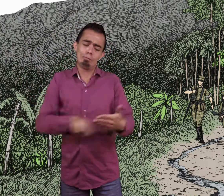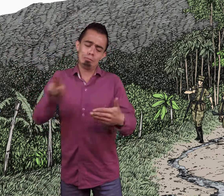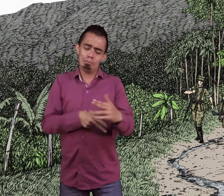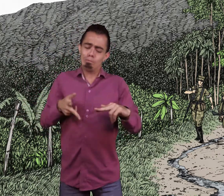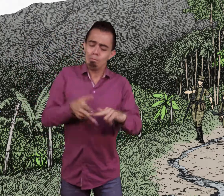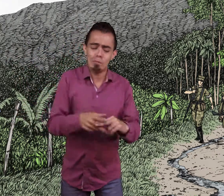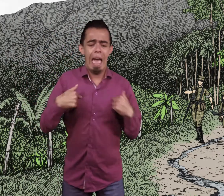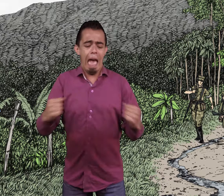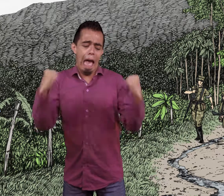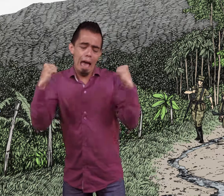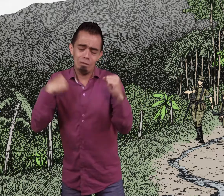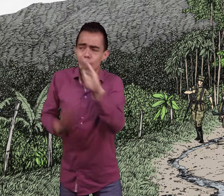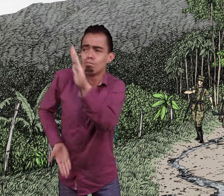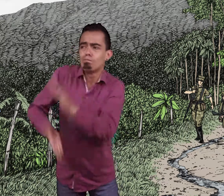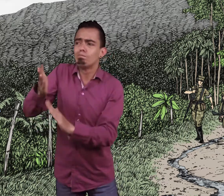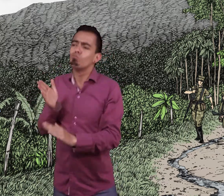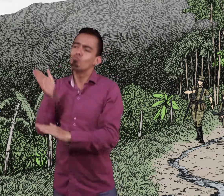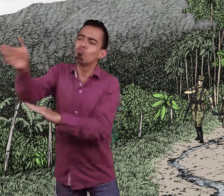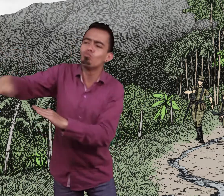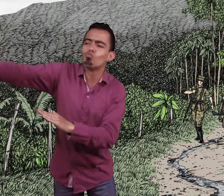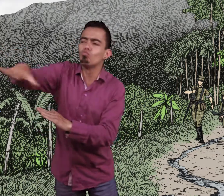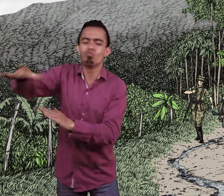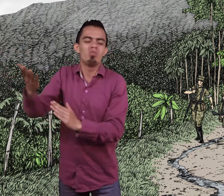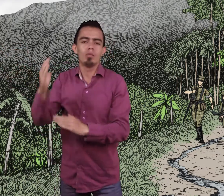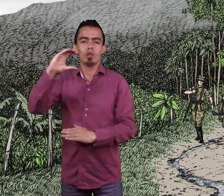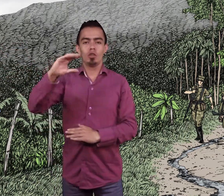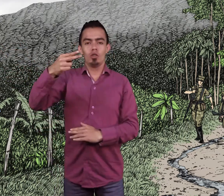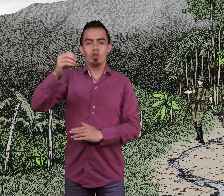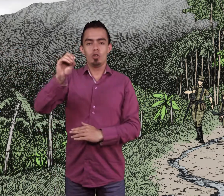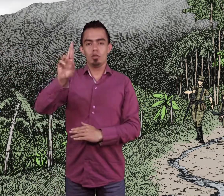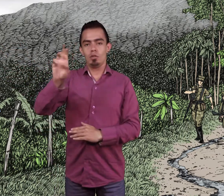Se despidió y nos quedamos pensando que haríamos para aprovechar el rato.